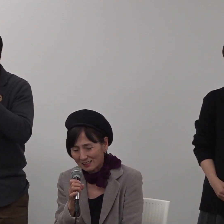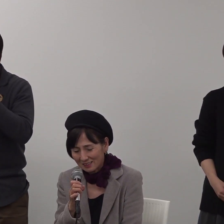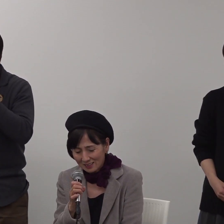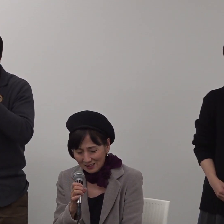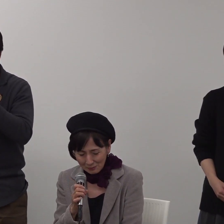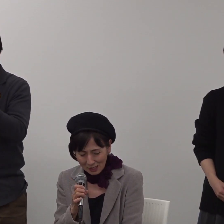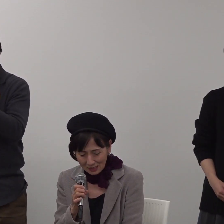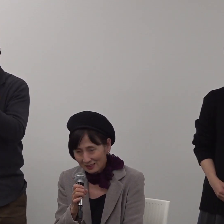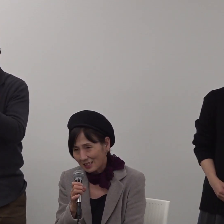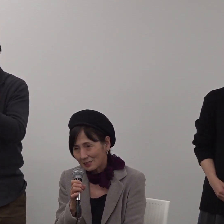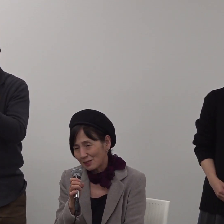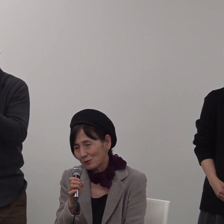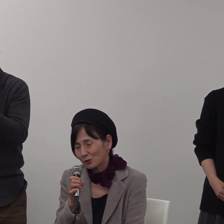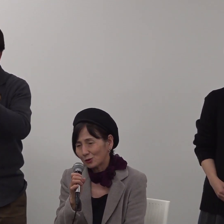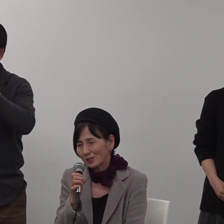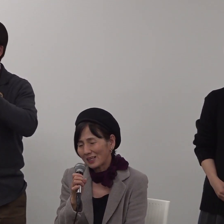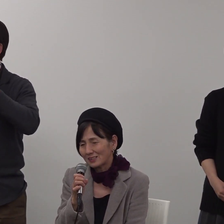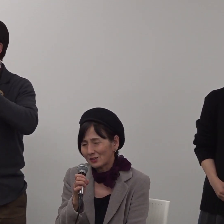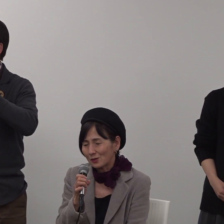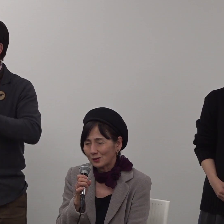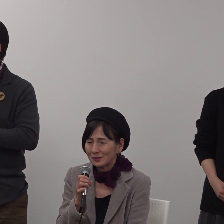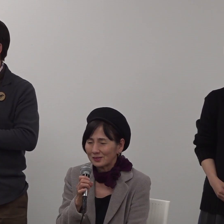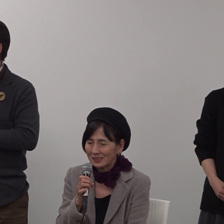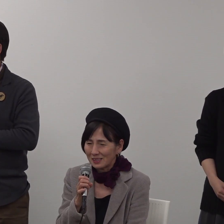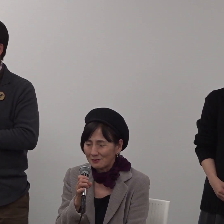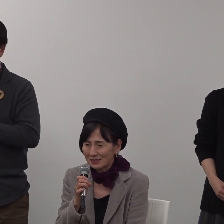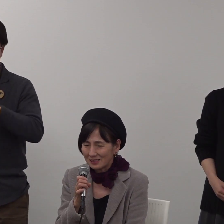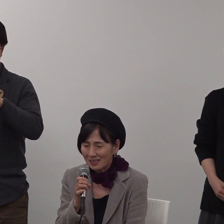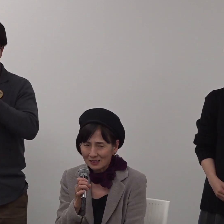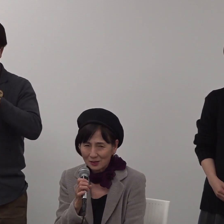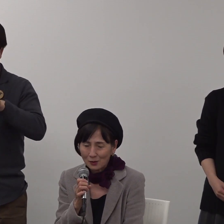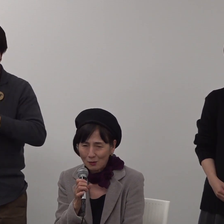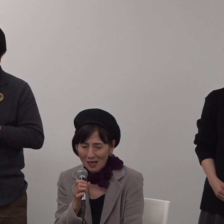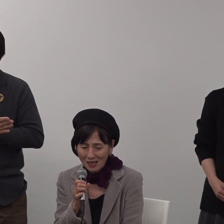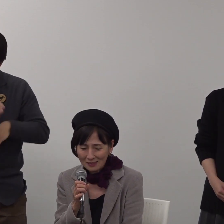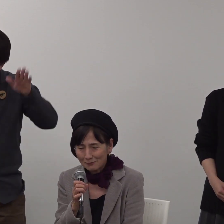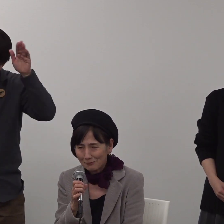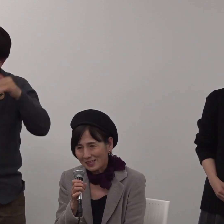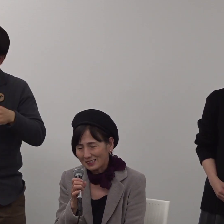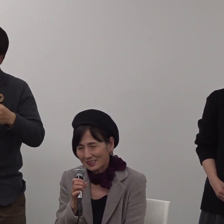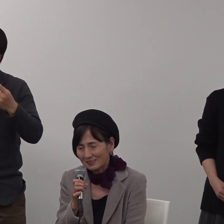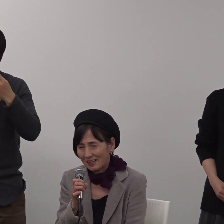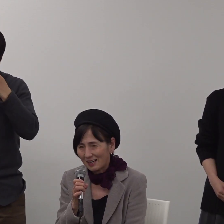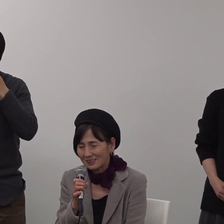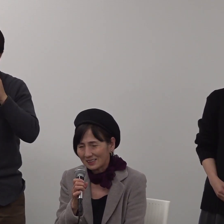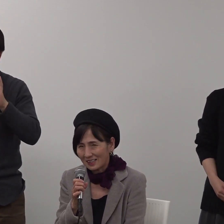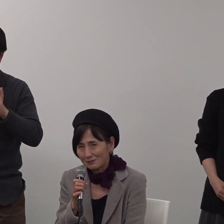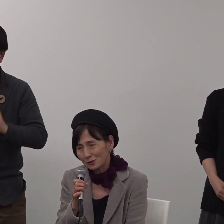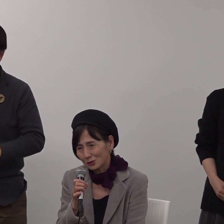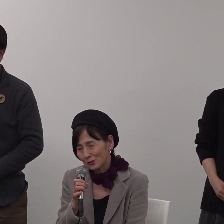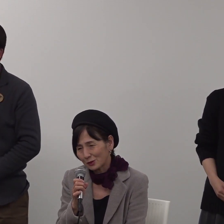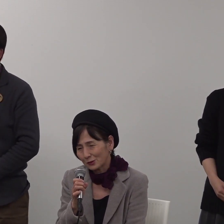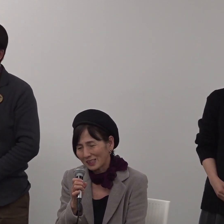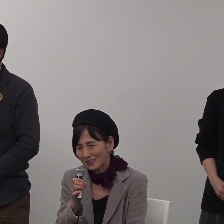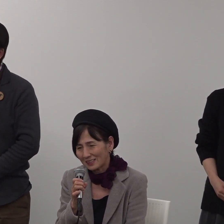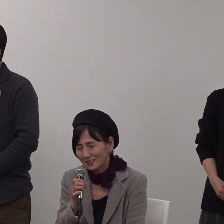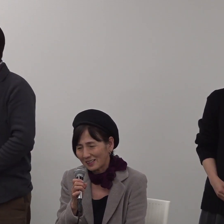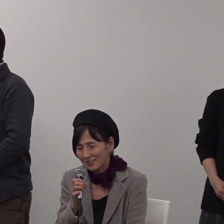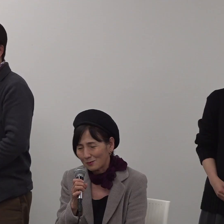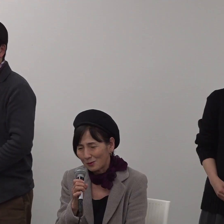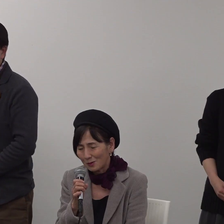今2代目盲導犬と動いていますが今日はベーチェル8歳もうすぐ9歳ですけ れども